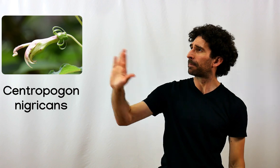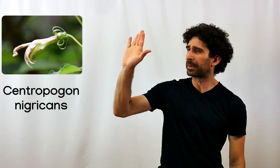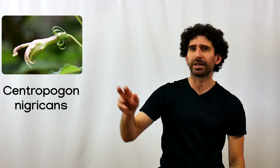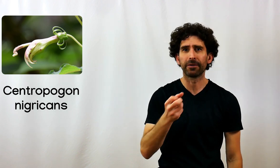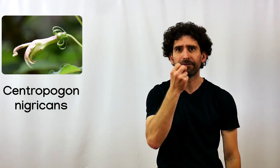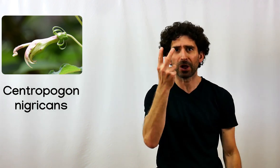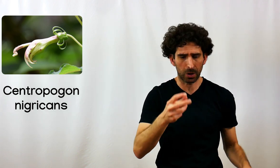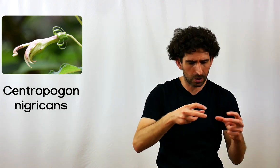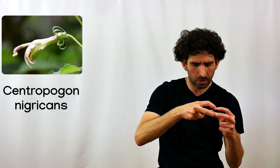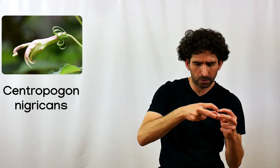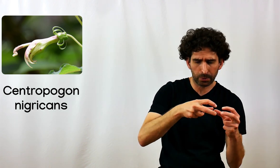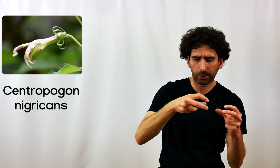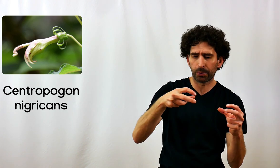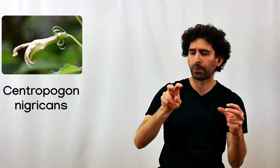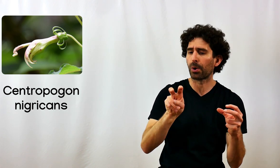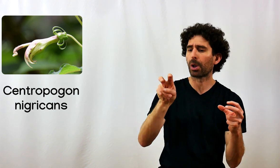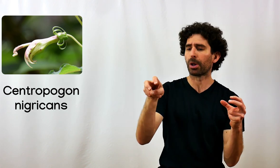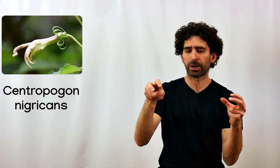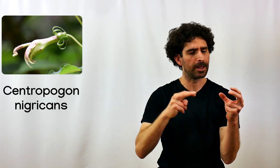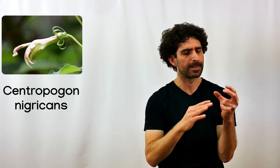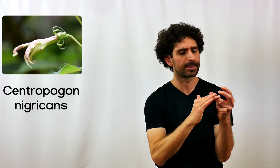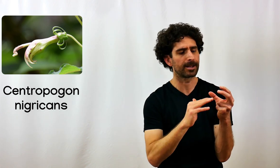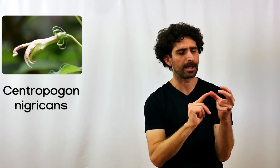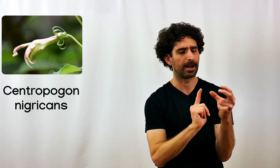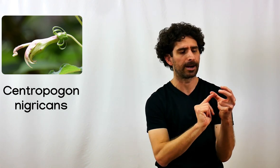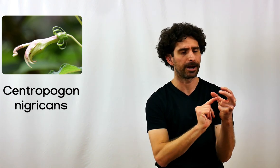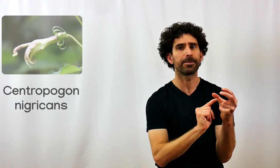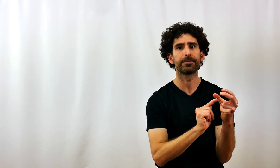Cette fleur a pour particularité d'être très longue et le nectar est tout au fond.